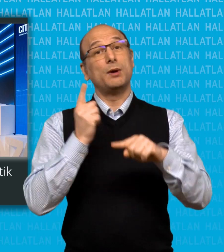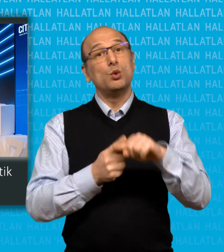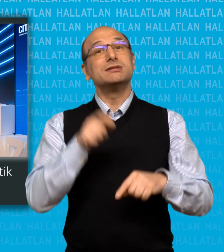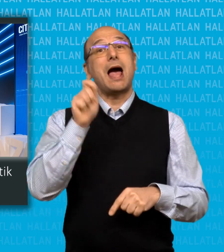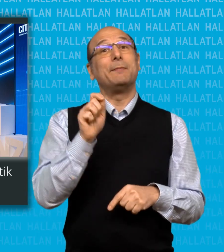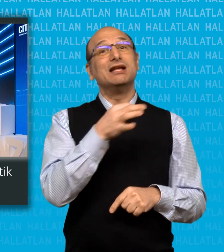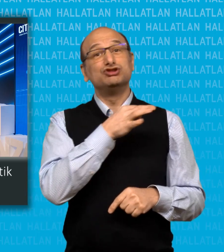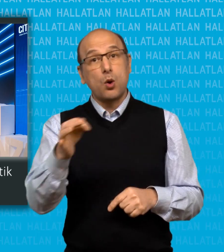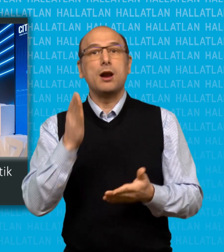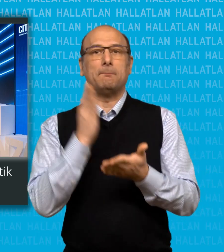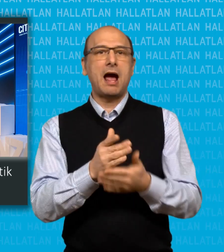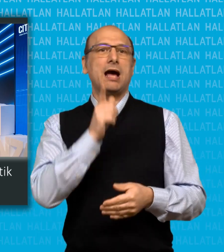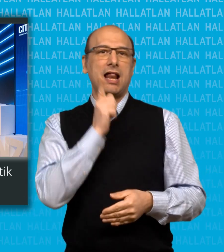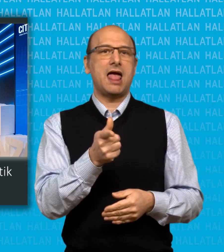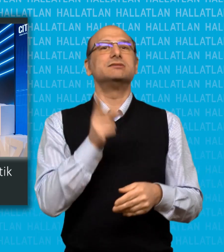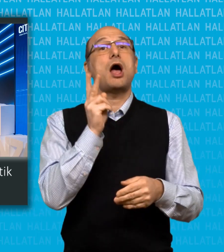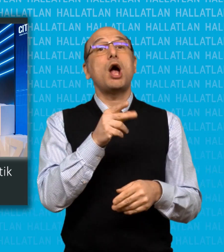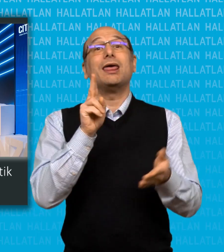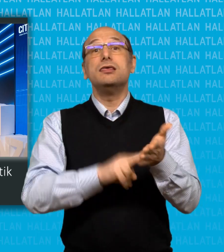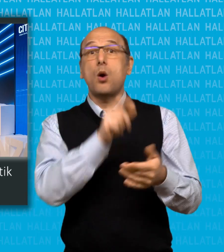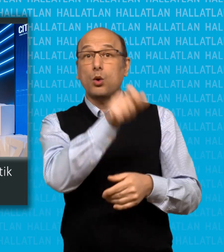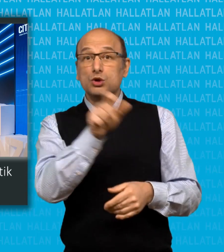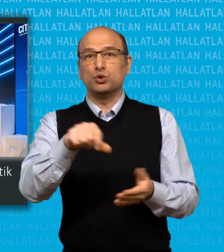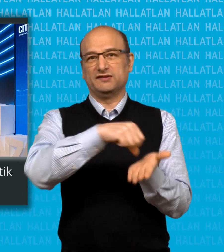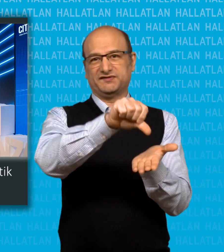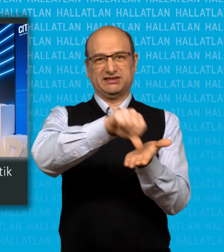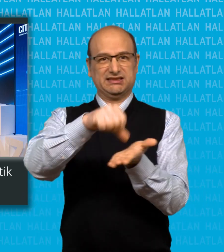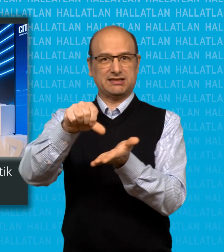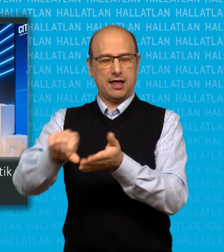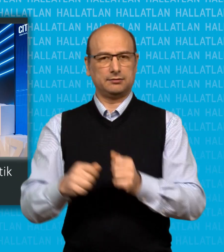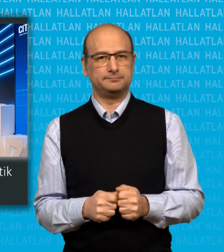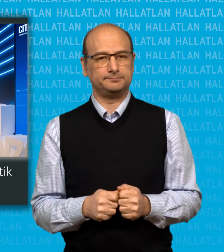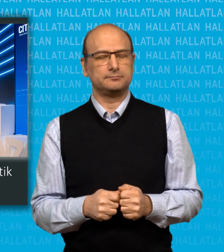amelyet a tervek szerint áprilistól kezdődően fizetnek ki az első jogosultaknak.